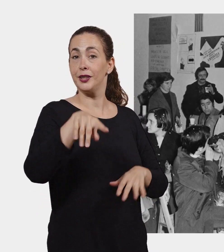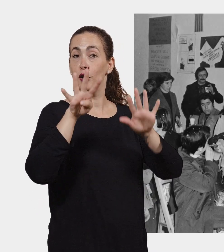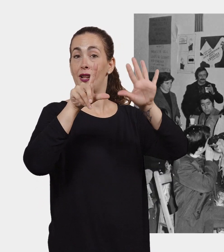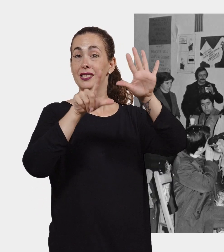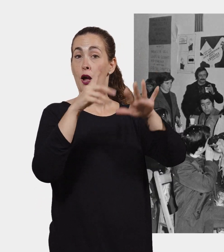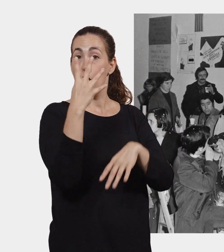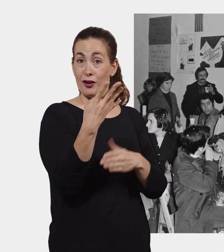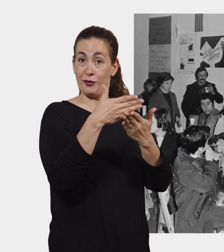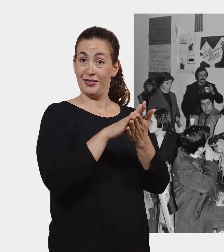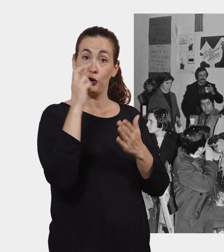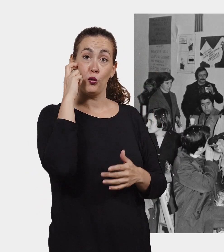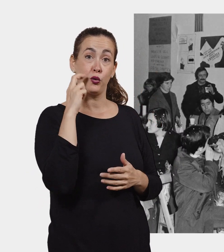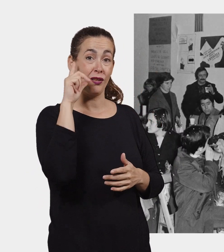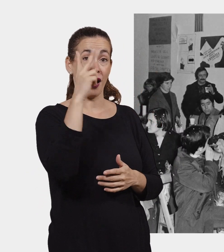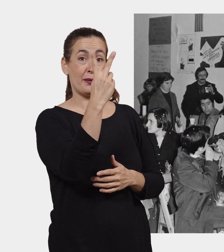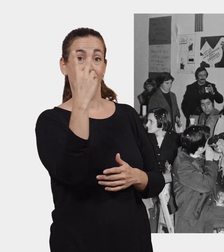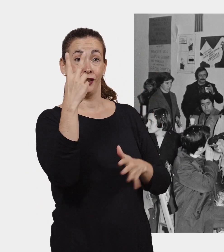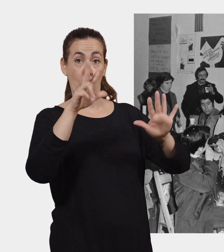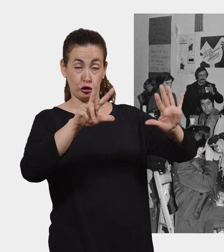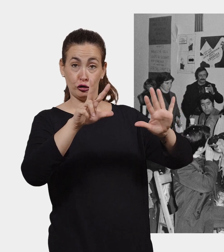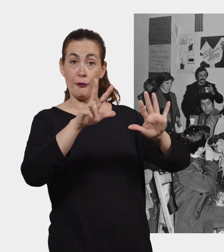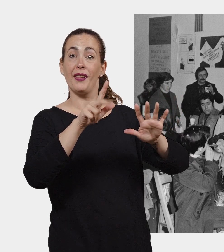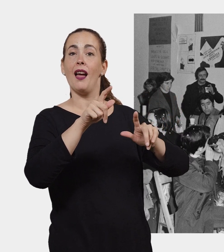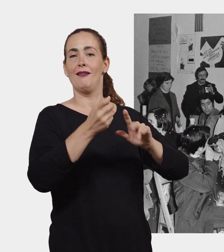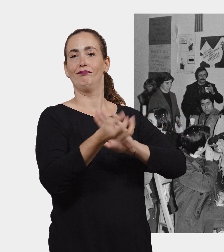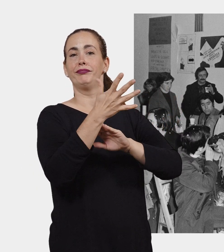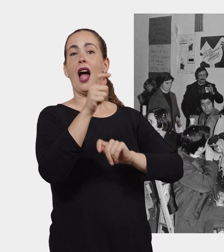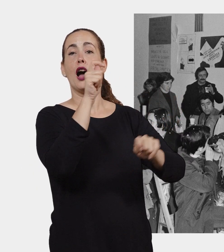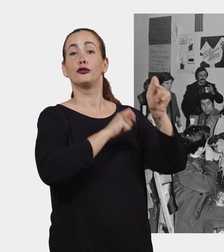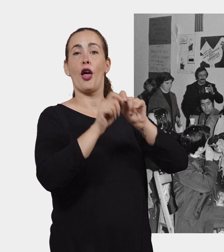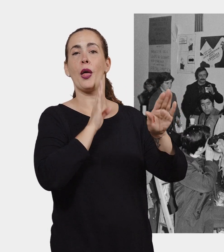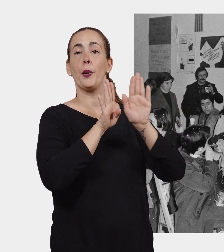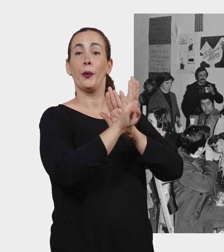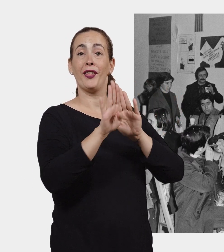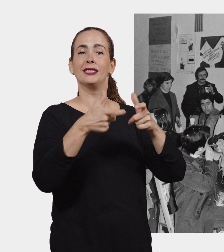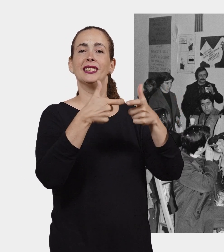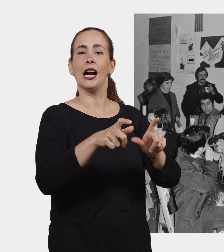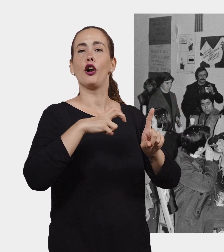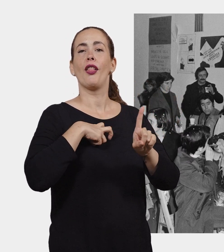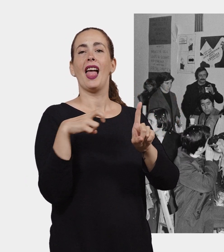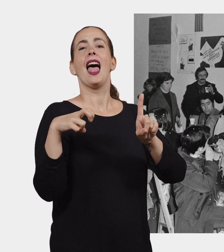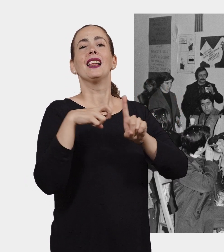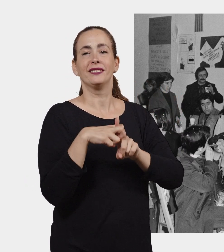El 28 de juny de 1974, l'Associació de Veïns del Sector Estació